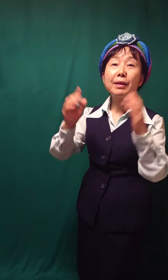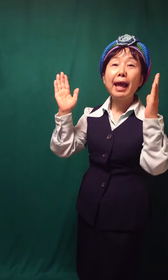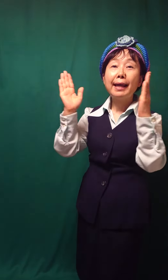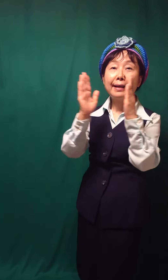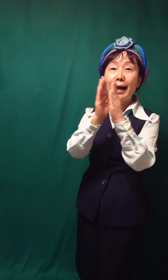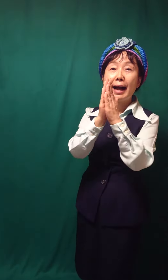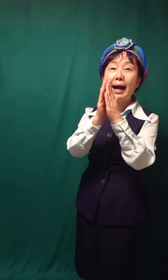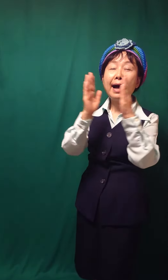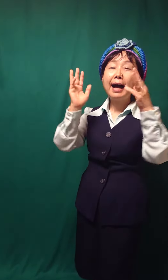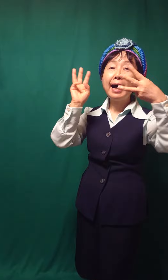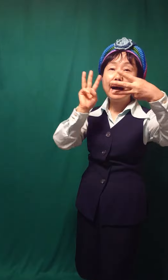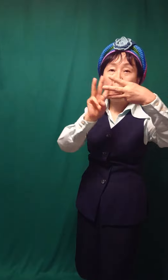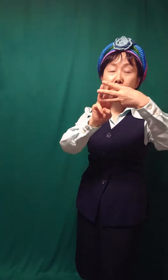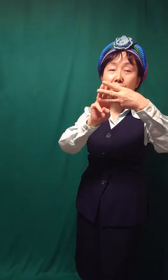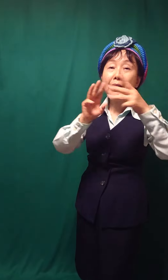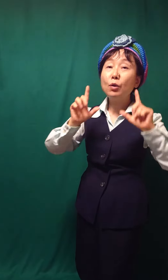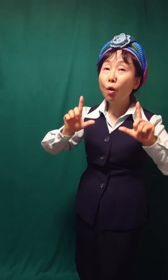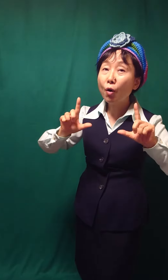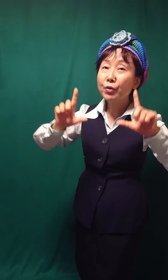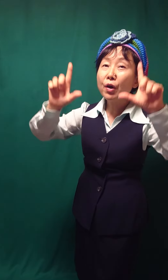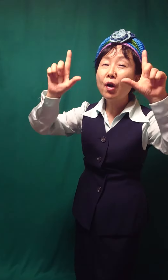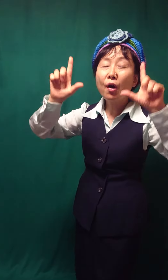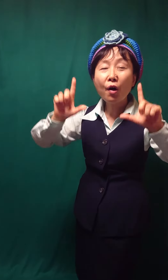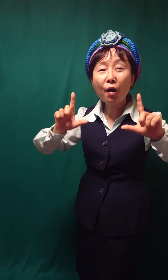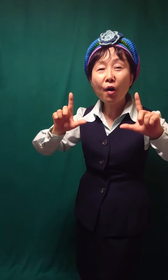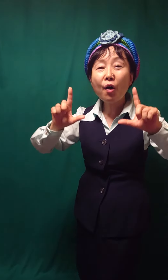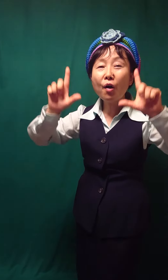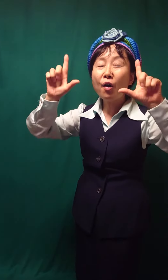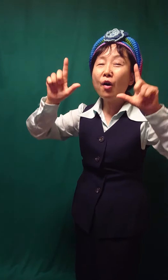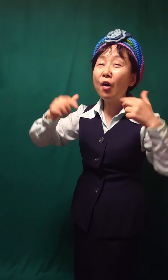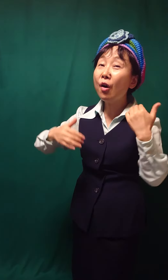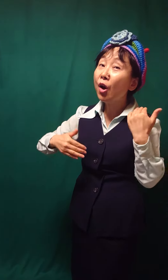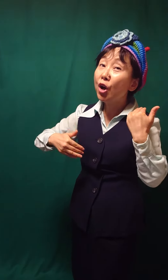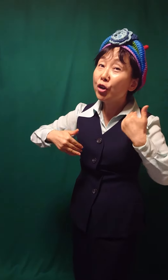神田 東京